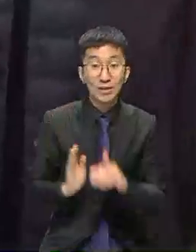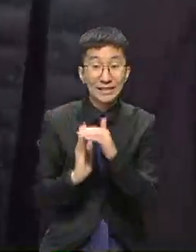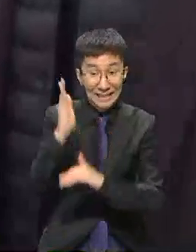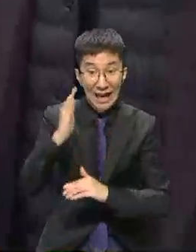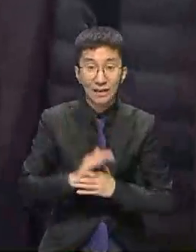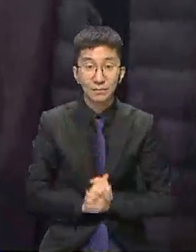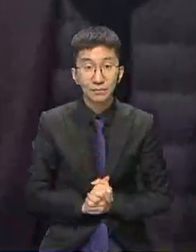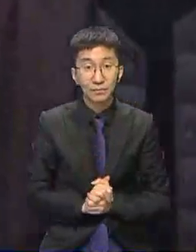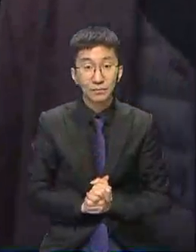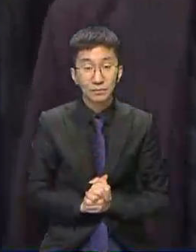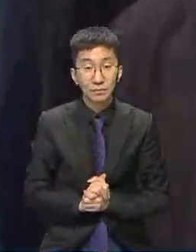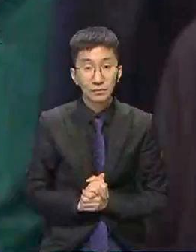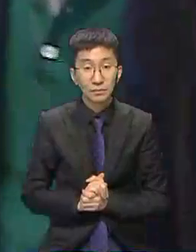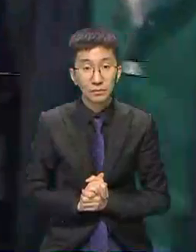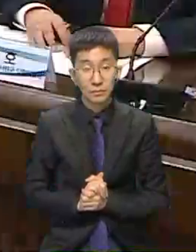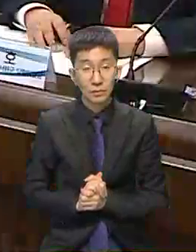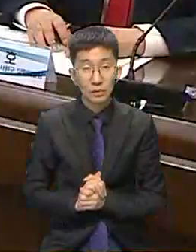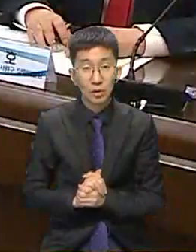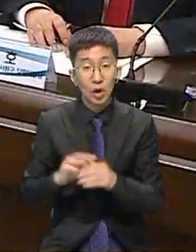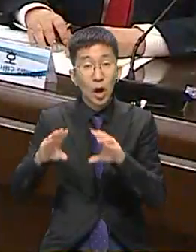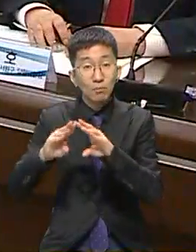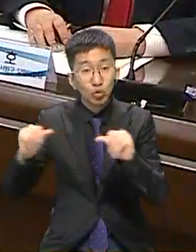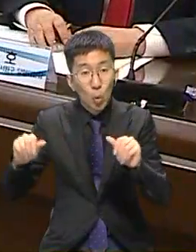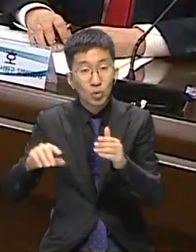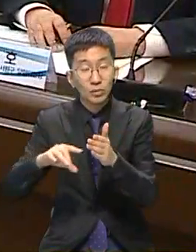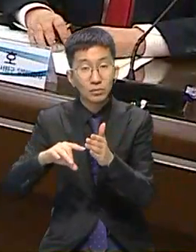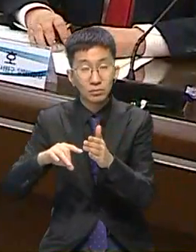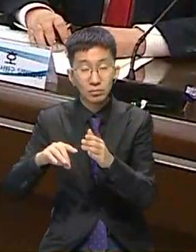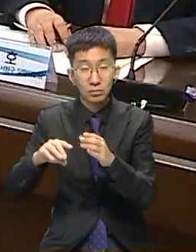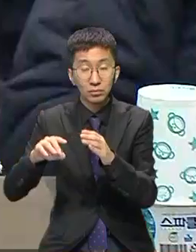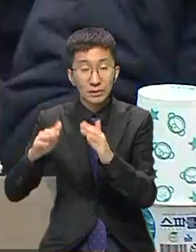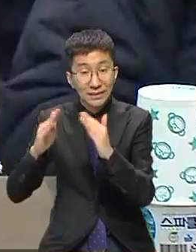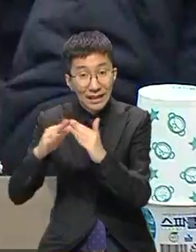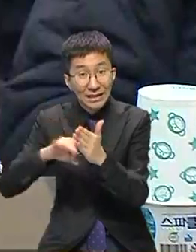종합부동산세를 중장기적으로 재산세에 통합하거나 1주택자에 대해서는 면제하는